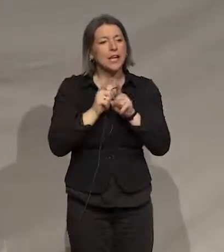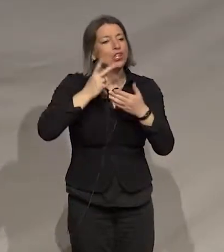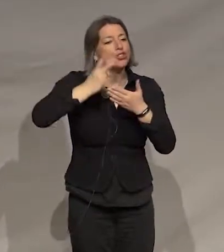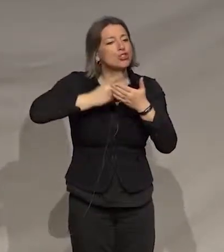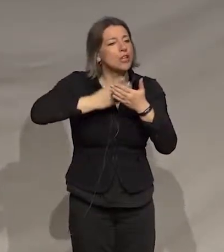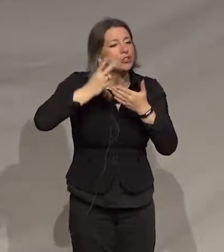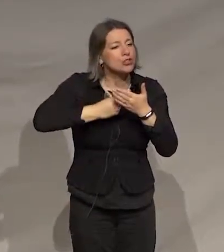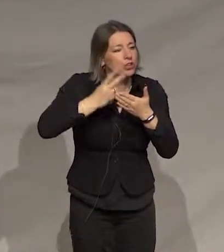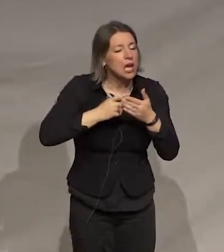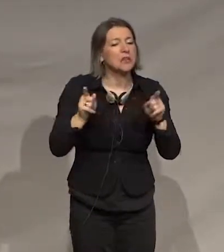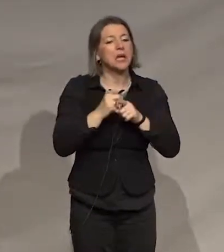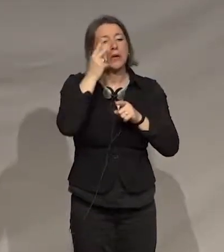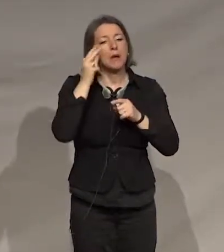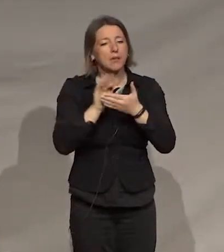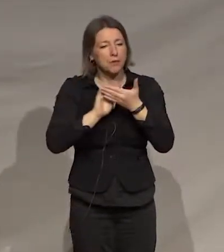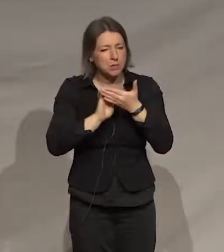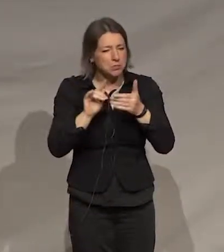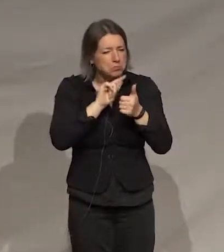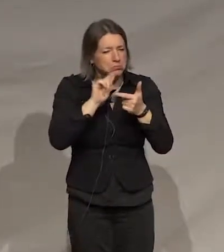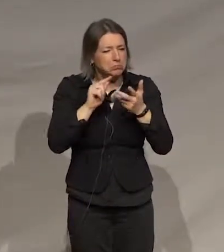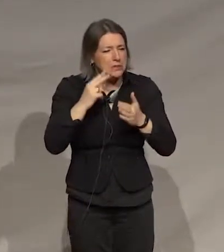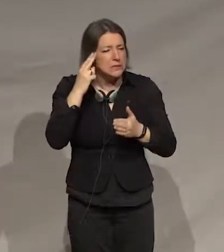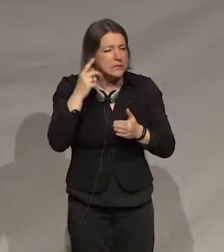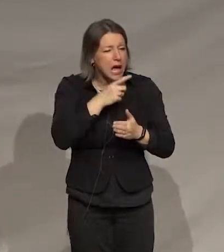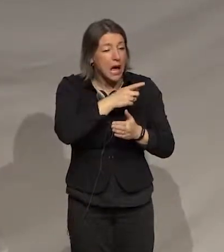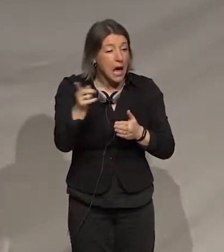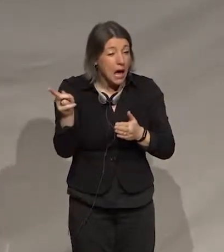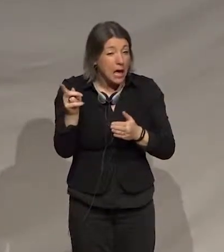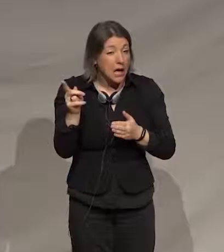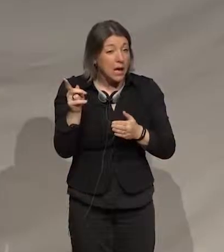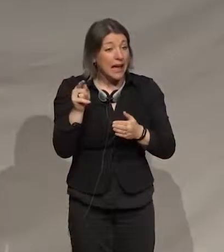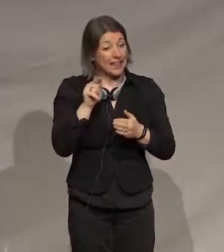anebo samozřejmě Braillovo písmo jako takové. To jsou některé z výstupů webové služby,